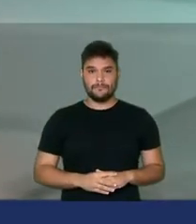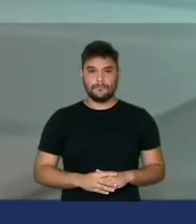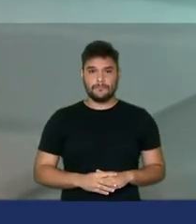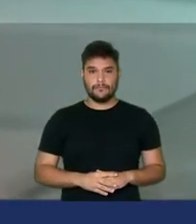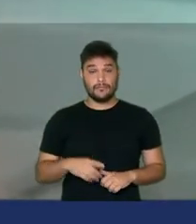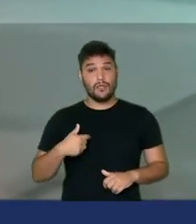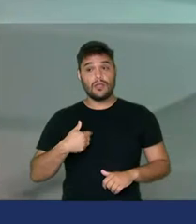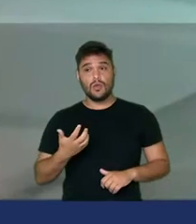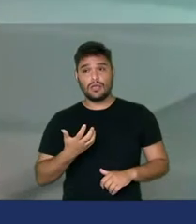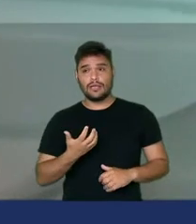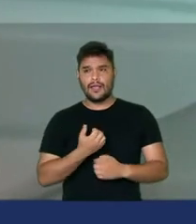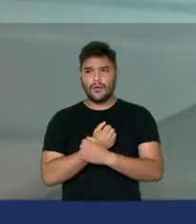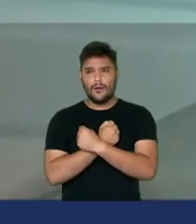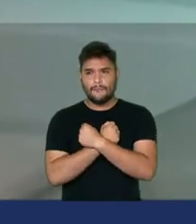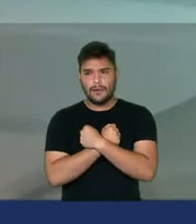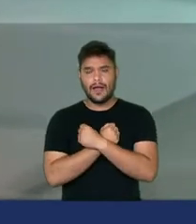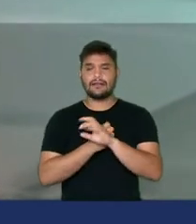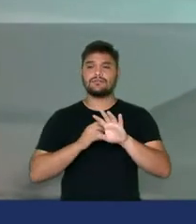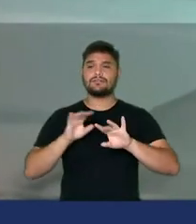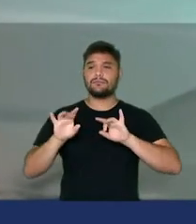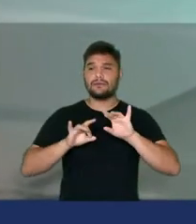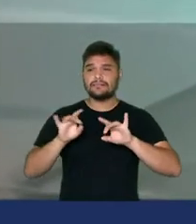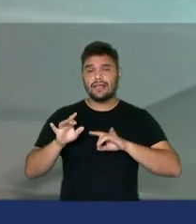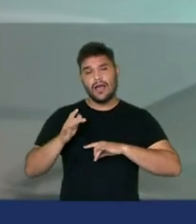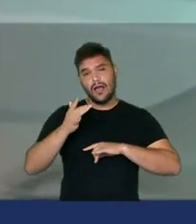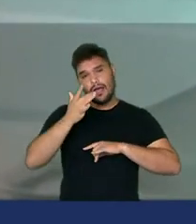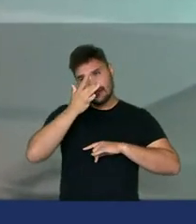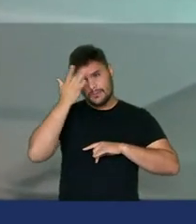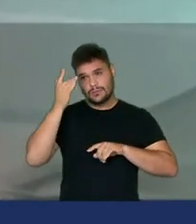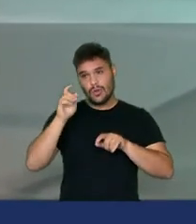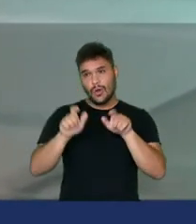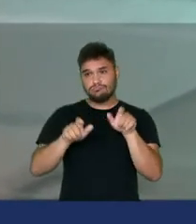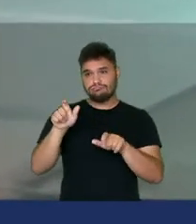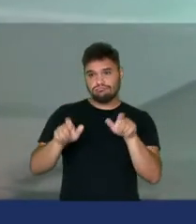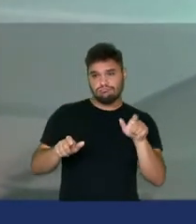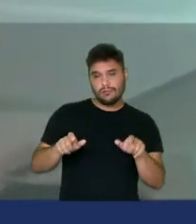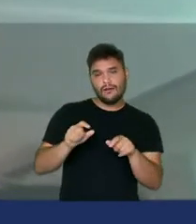NOSSO PAÍS E DE FATO QUERIA MANDAR UM ABRAÇO MUITO ESPECIAL AINDA BEM PESSOAS QUE